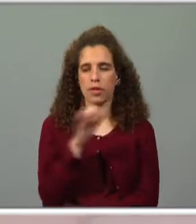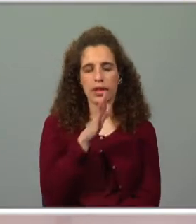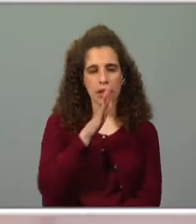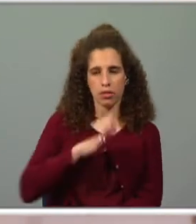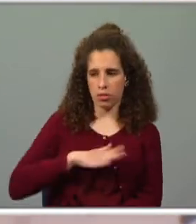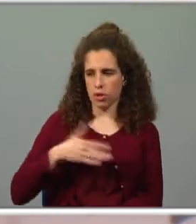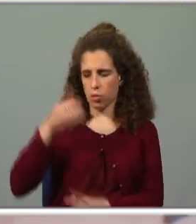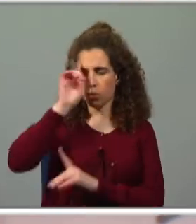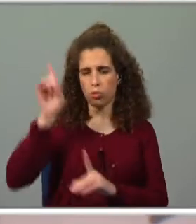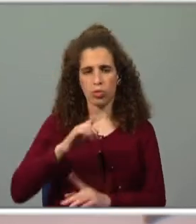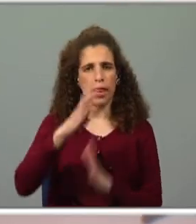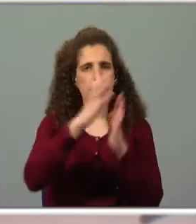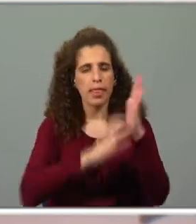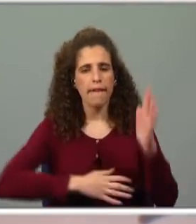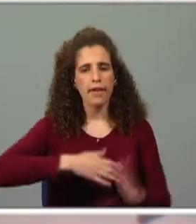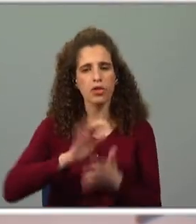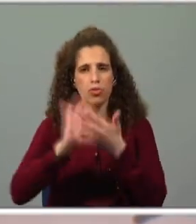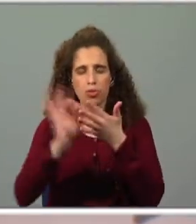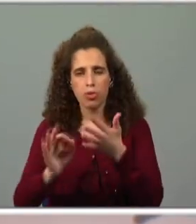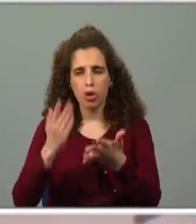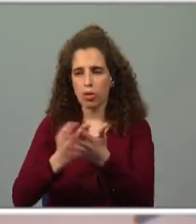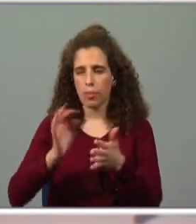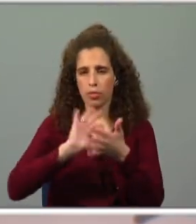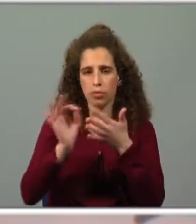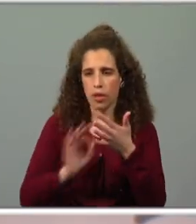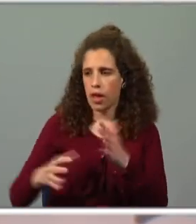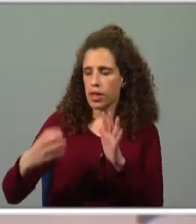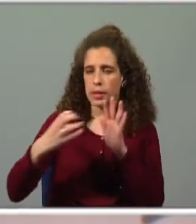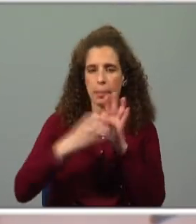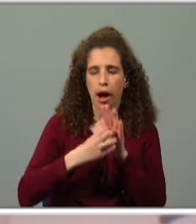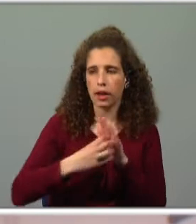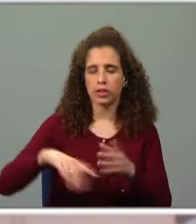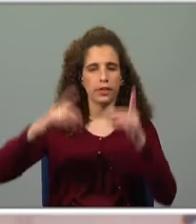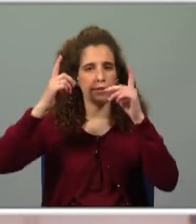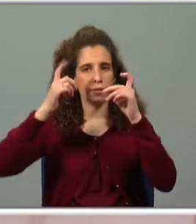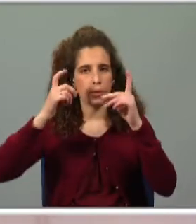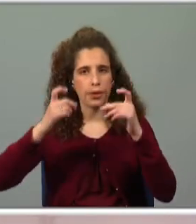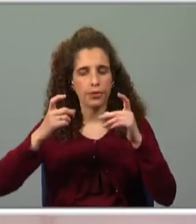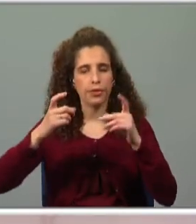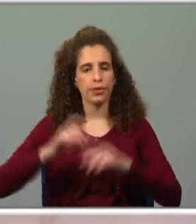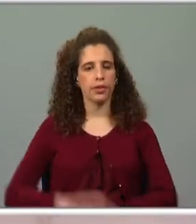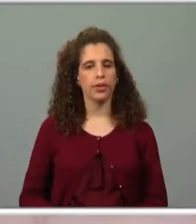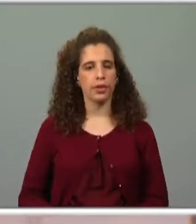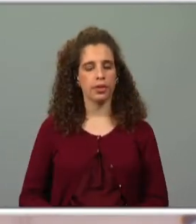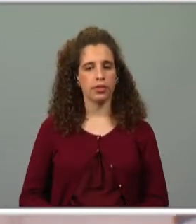dizem então professora texto descritivo é só para descrever 所以說老師描述性文字這只是為了描述 imagens fotografias 圖片照片